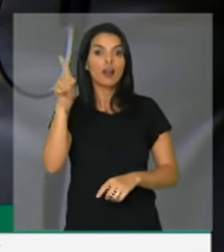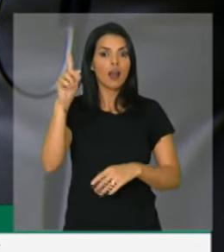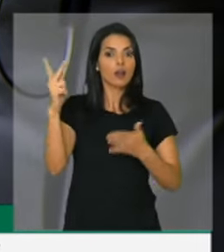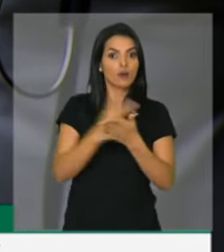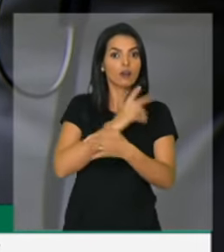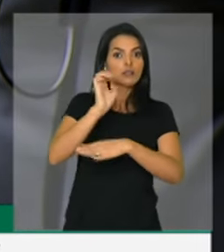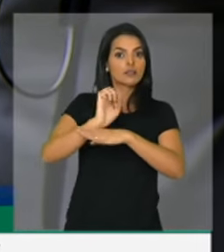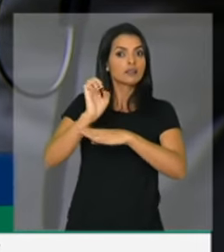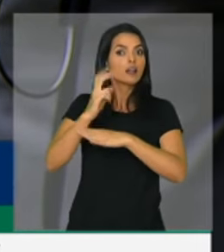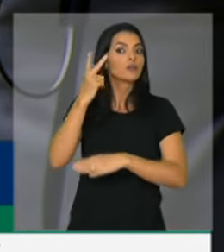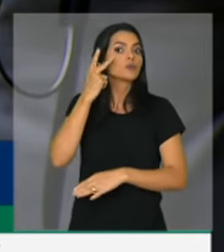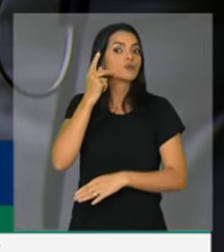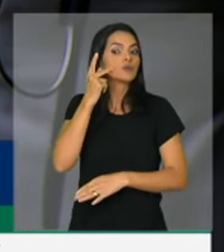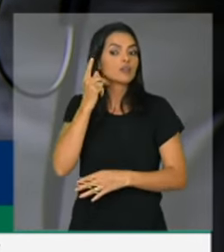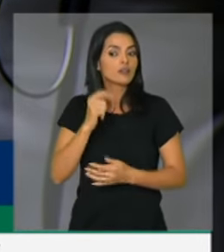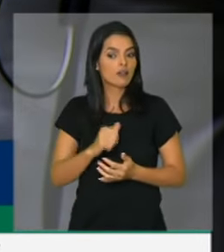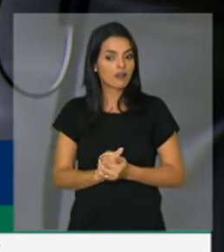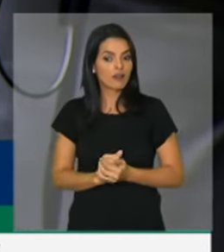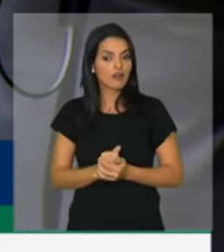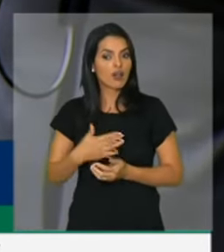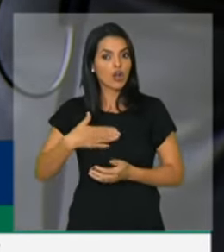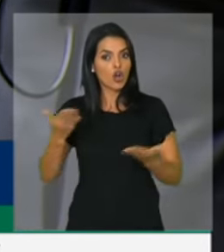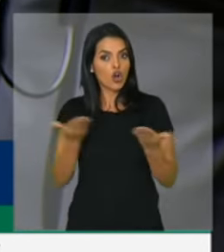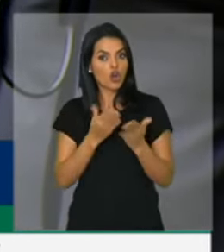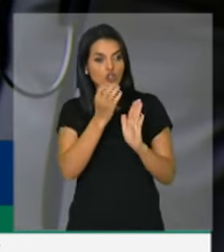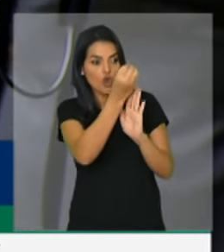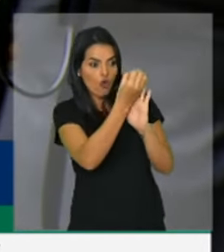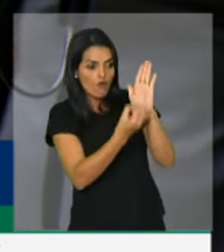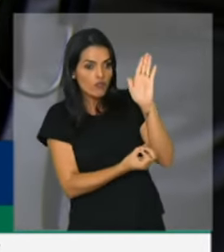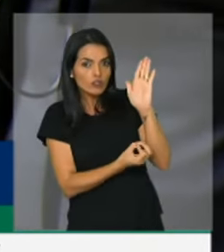ADENTREI COM O OFÍCIO JUNTO É CONTROLADORIA GERAL DA UNIÃO... EXATAMENTE PARA PEDIR A TRANSPARÊNCIA DO